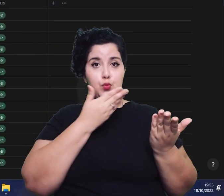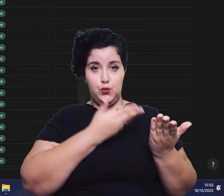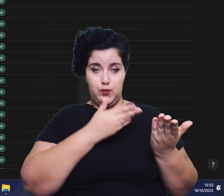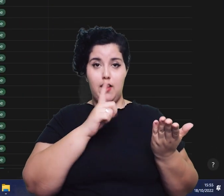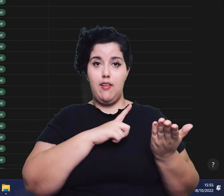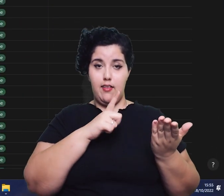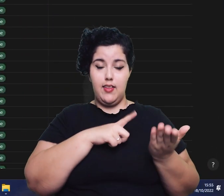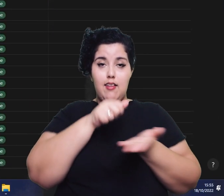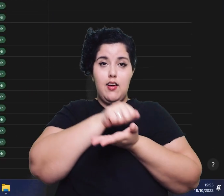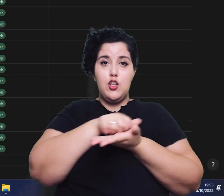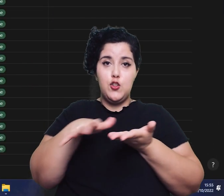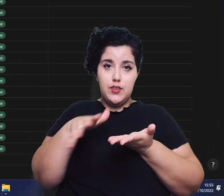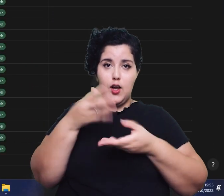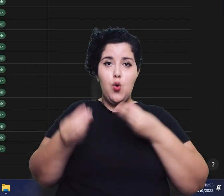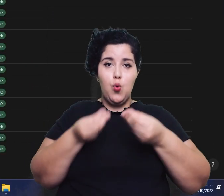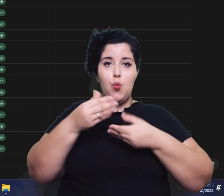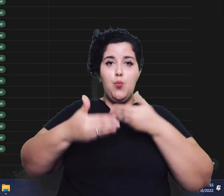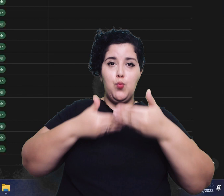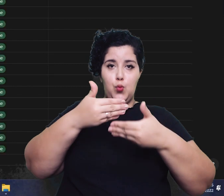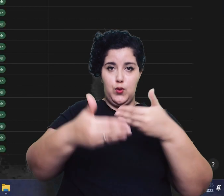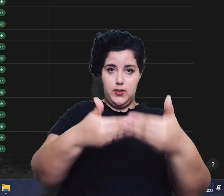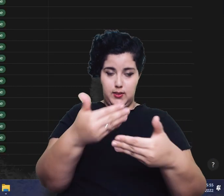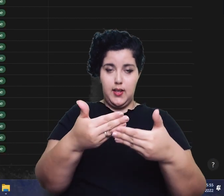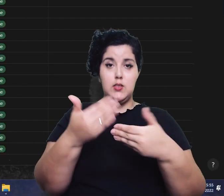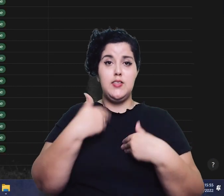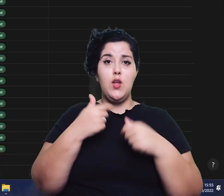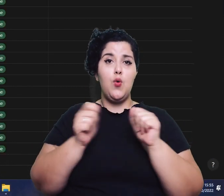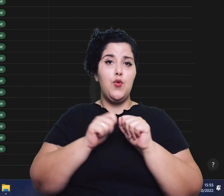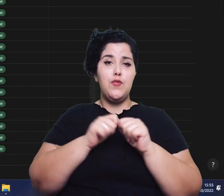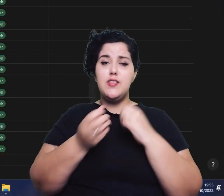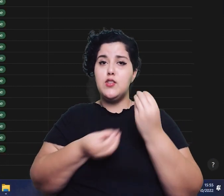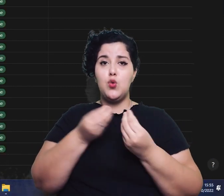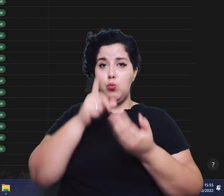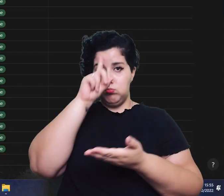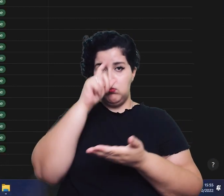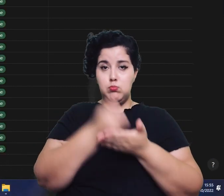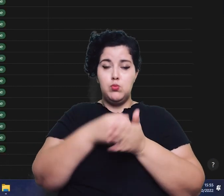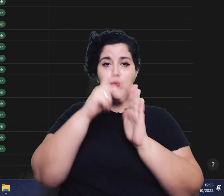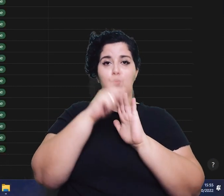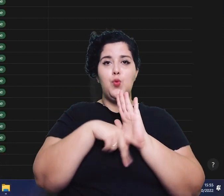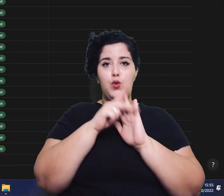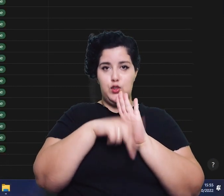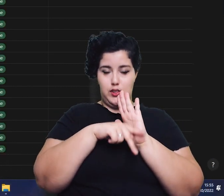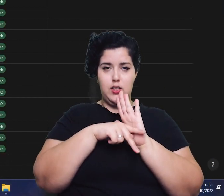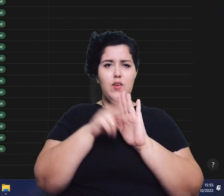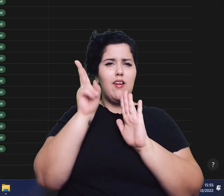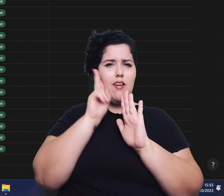novamente naquelas “Tarefas e processos”. Ou seja, o que eu fiz pra definir o meu projeto? Lembra que eu comentei